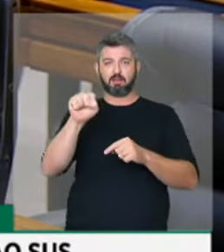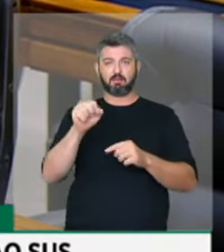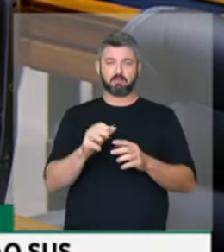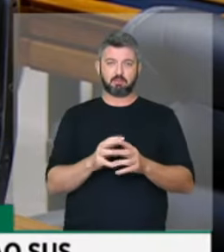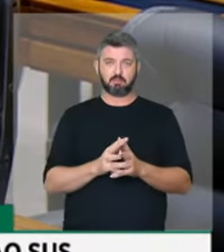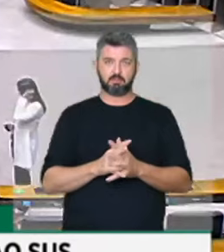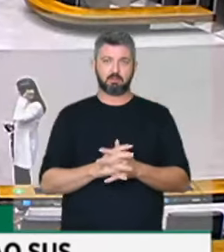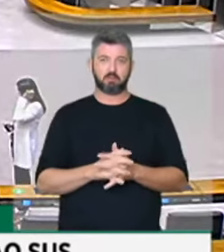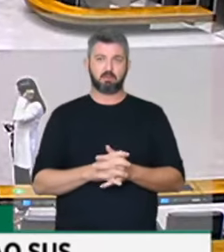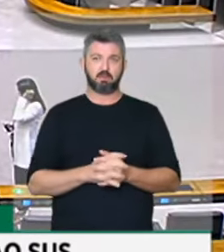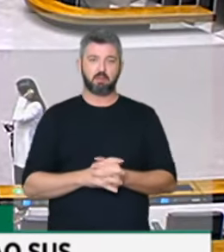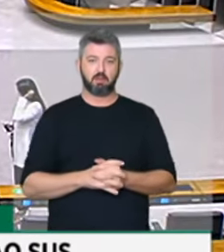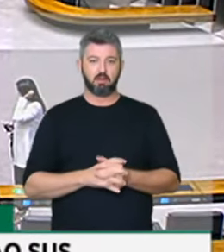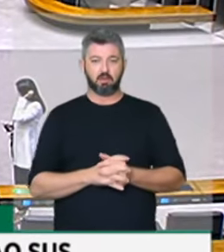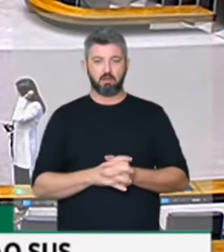COLOCAR ISSO NO TEXTO, LUIZINHO? É UMA BOA, VAMOS